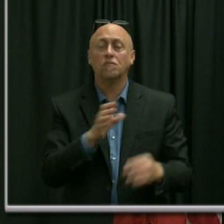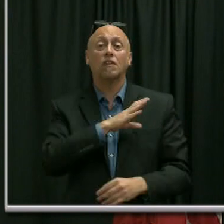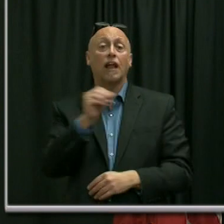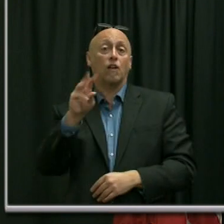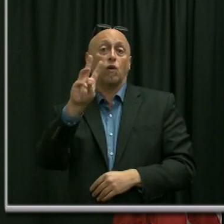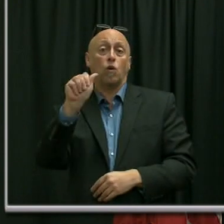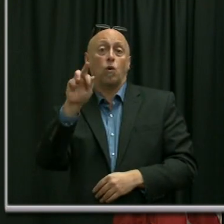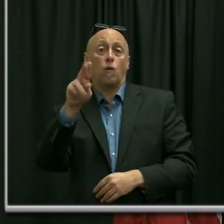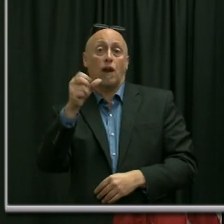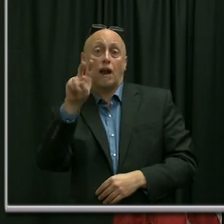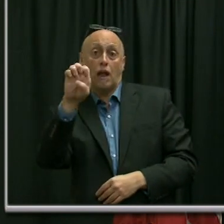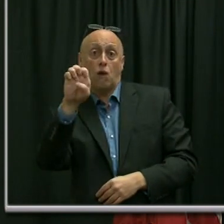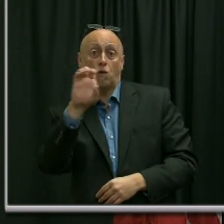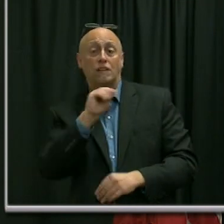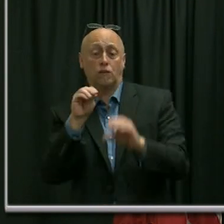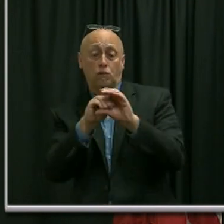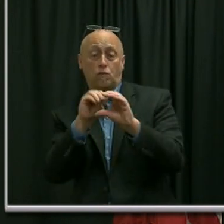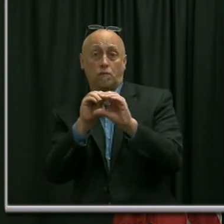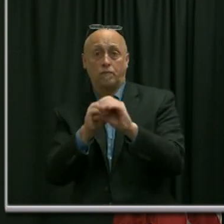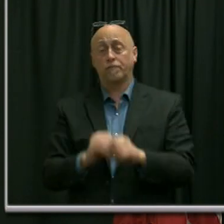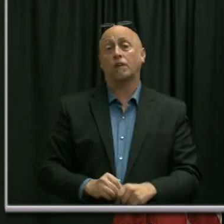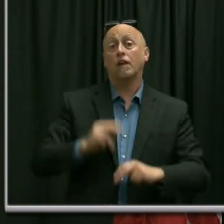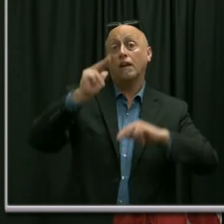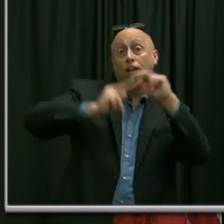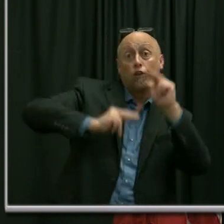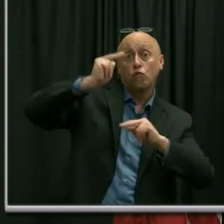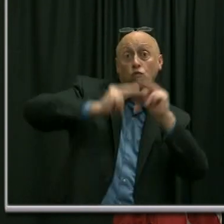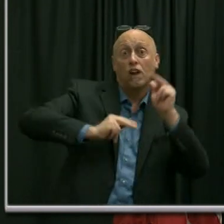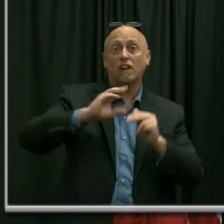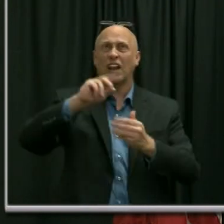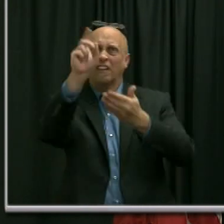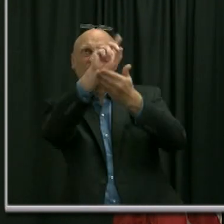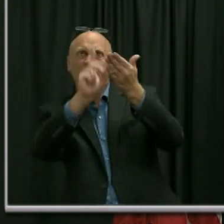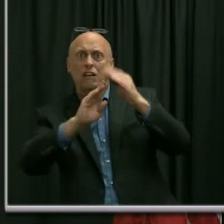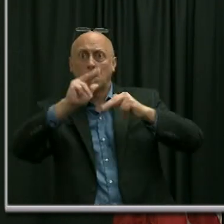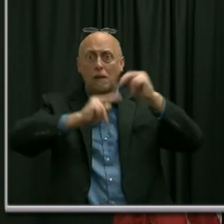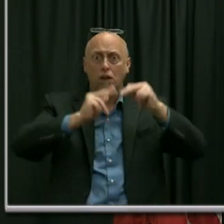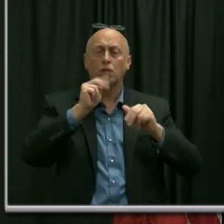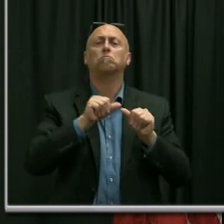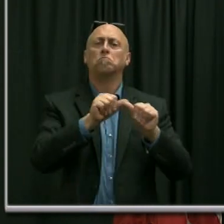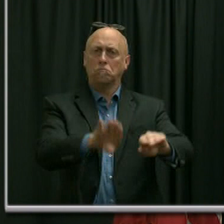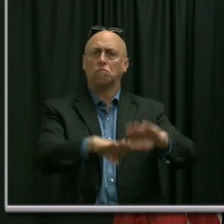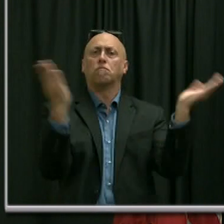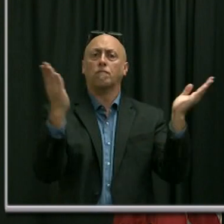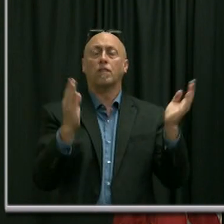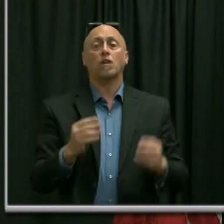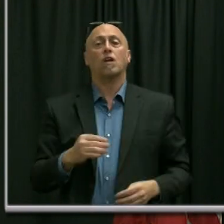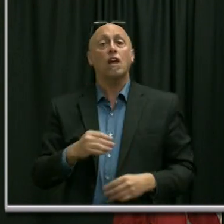ALSO STAY OPEN AS WELL WAREHOUSING AND STORAGE IS CONSTRUCTION AND FACILITY